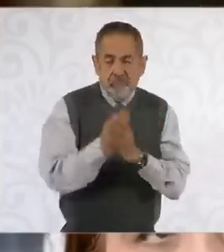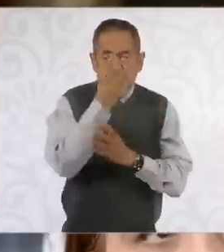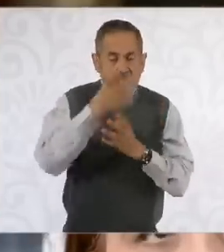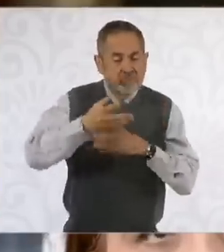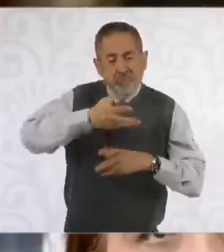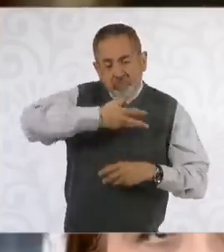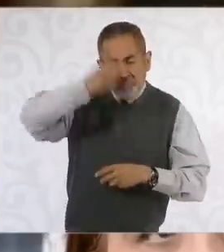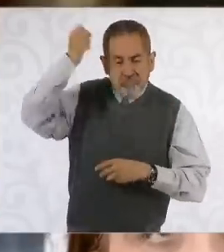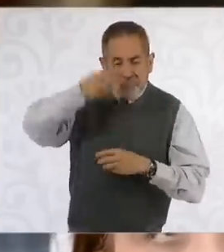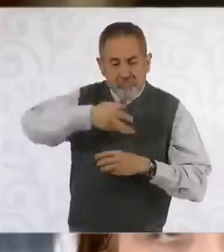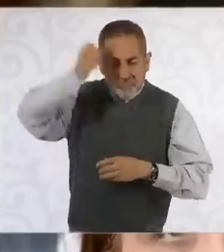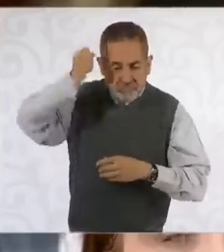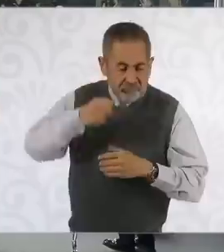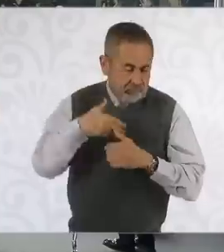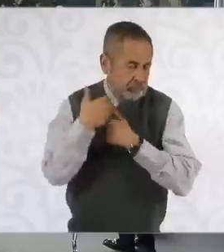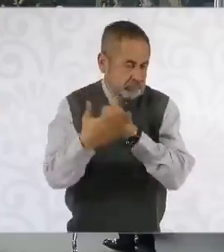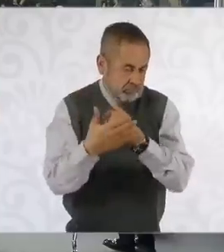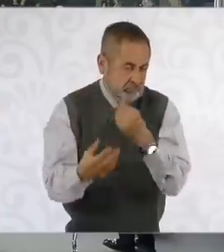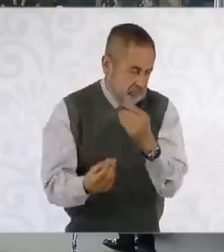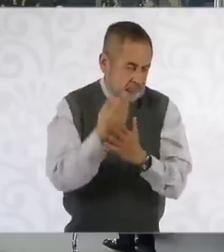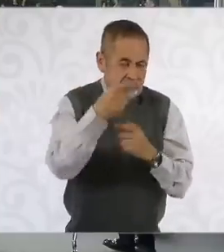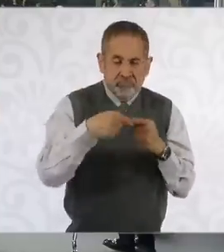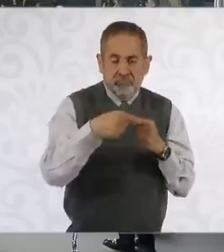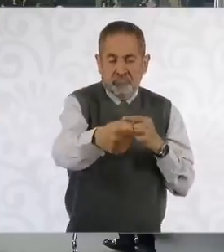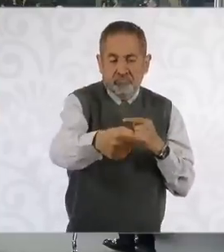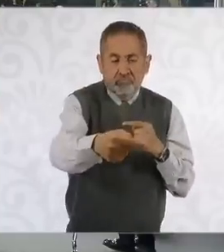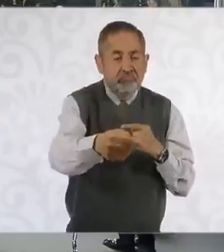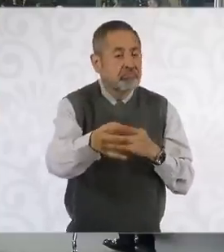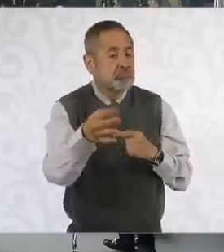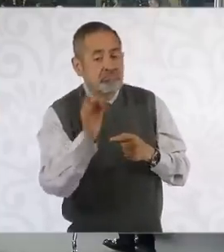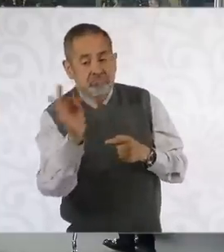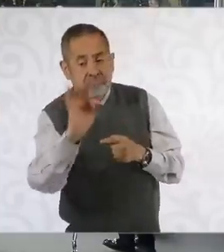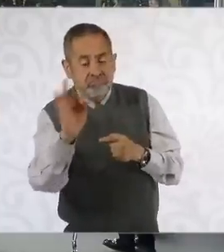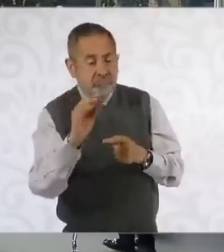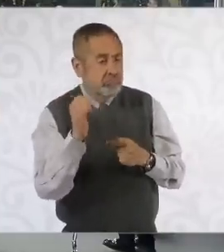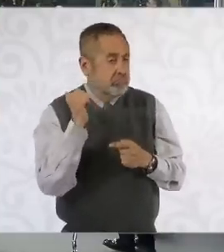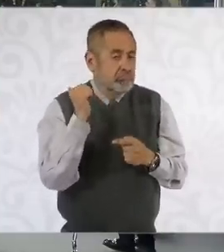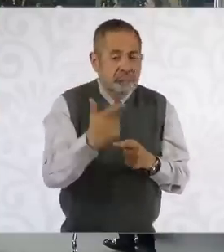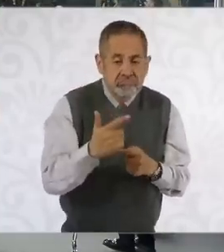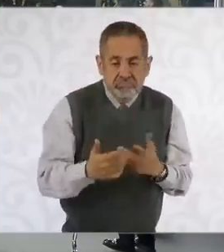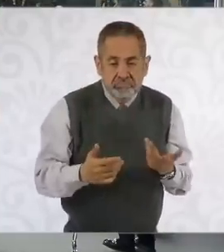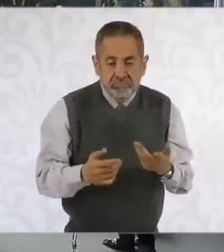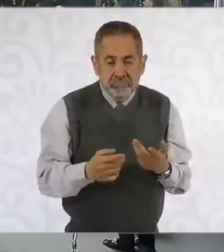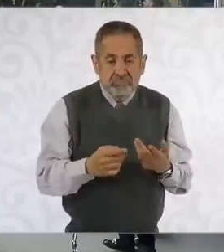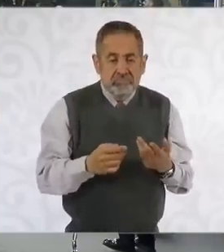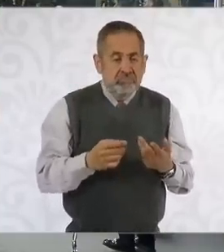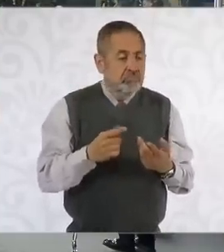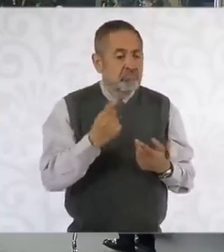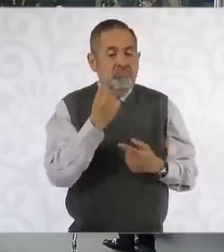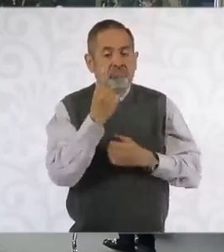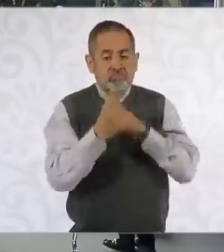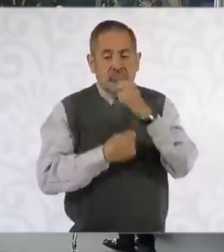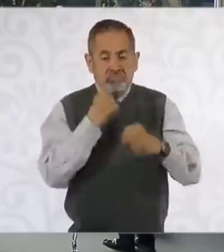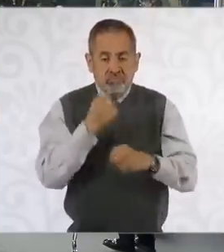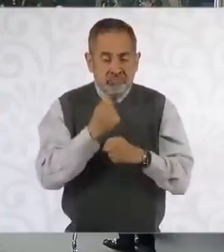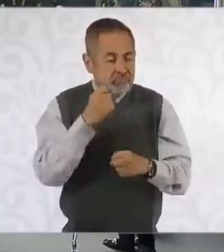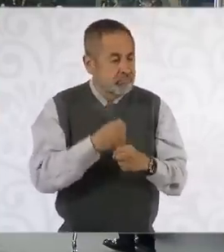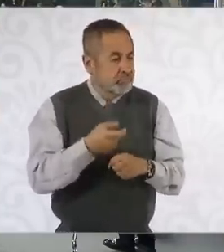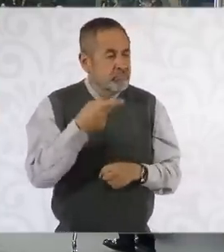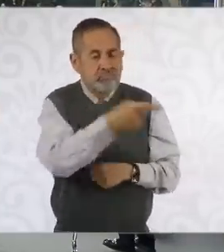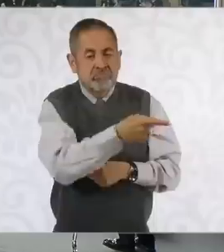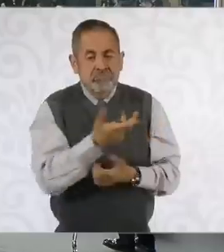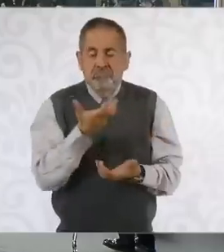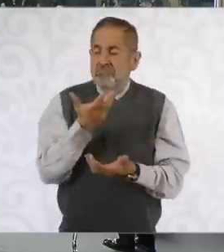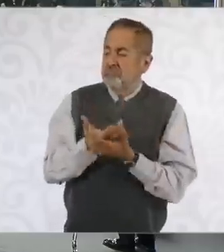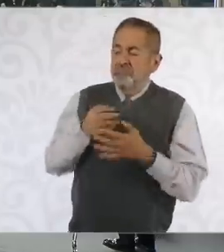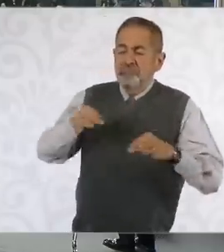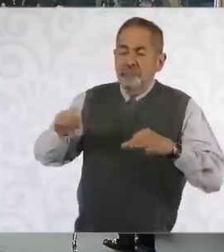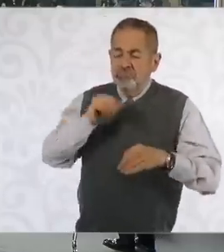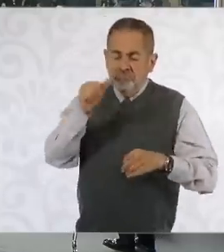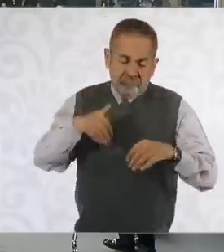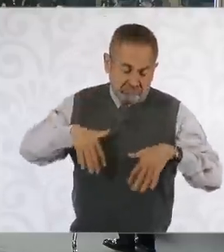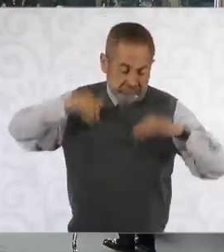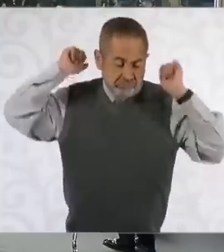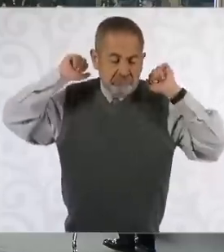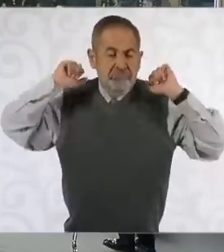electos por el pueblo puede venir eventualmente un año de Hidalgo judicial es decir eh Permítame en